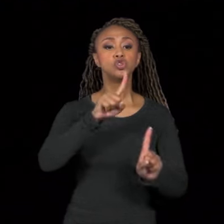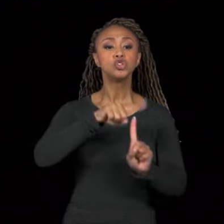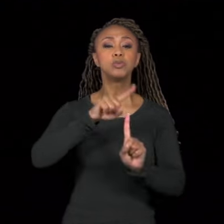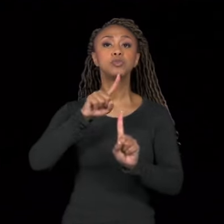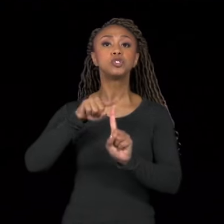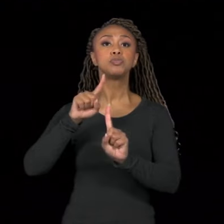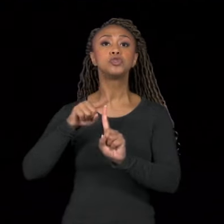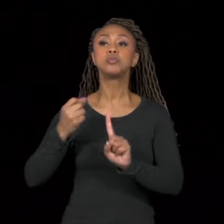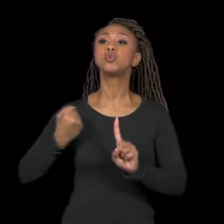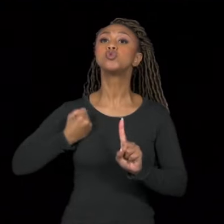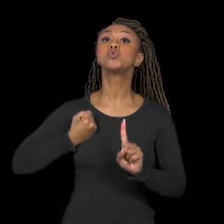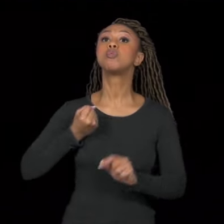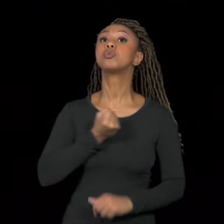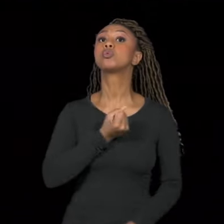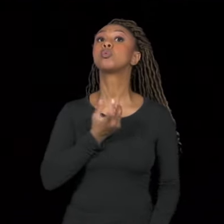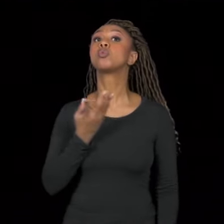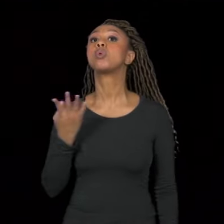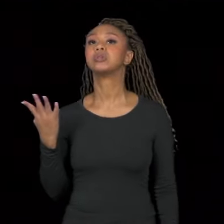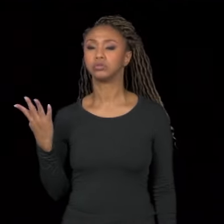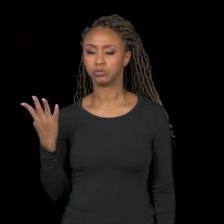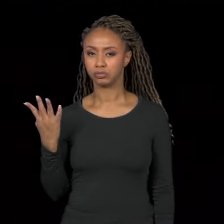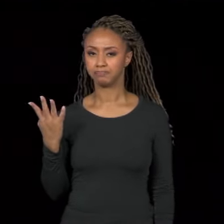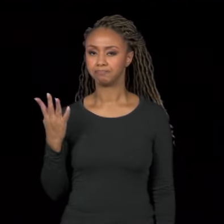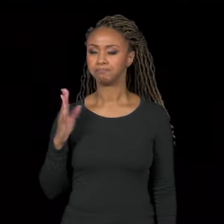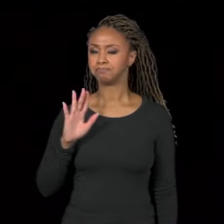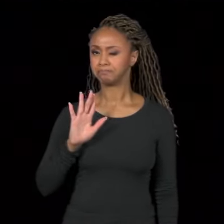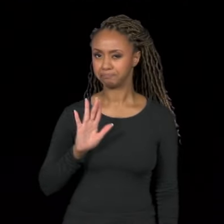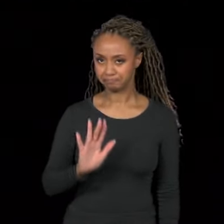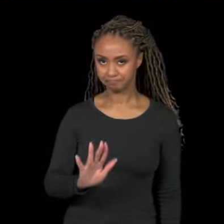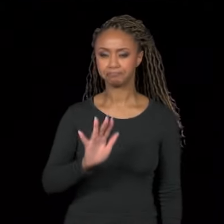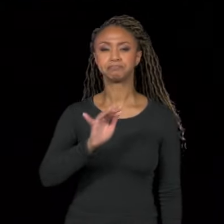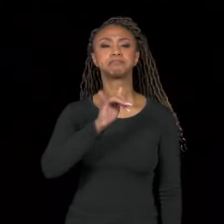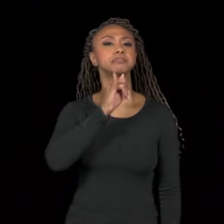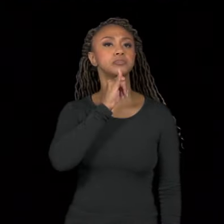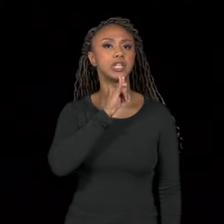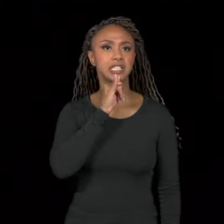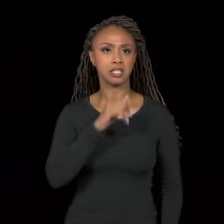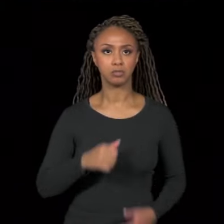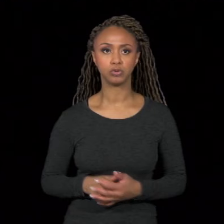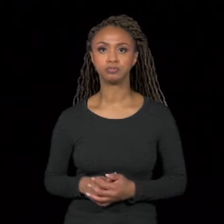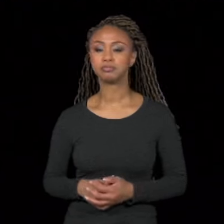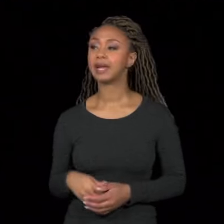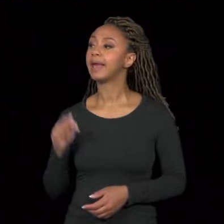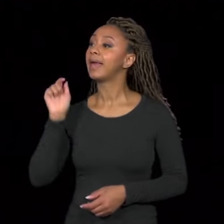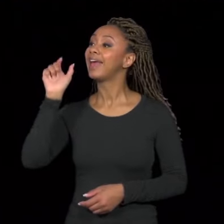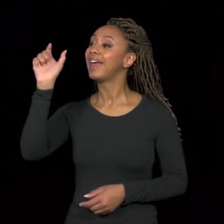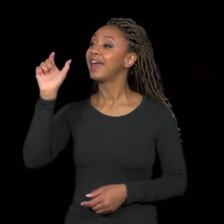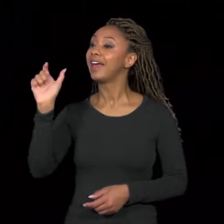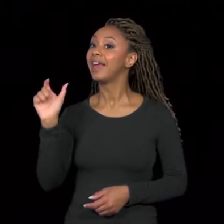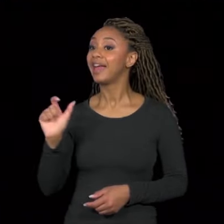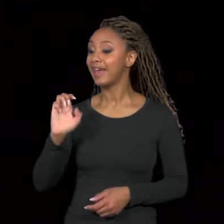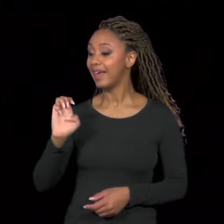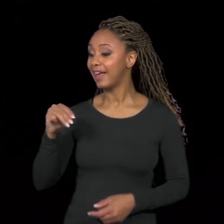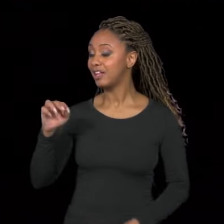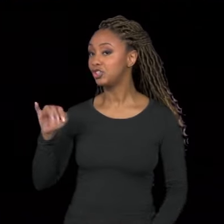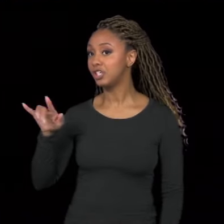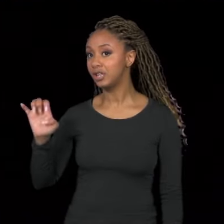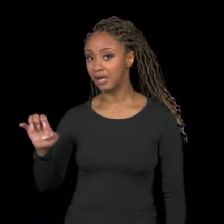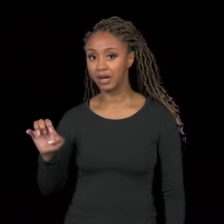PARTICIPANTES DO RELACIONAMENTO. OU SEJA, QUANTAS ENTIDADES EU TENHO QUE ESTÃO PARTICIPANDO DAQUELE RELACIONAMENTO?